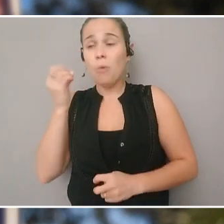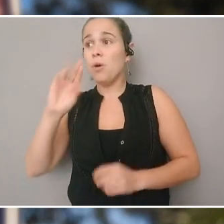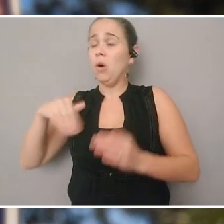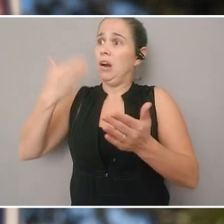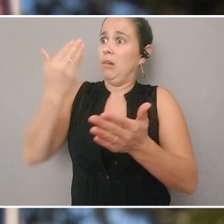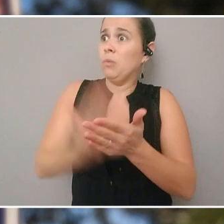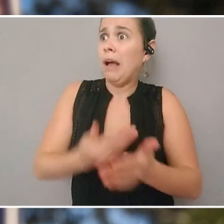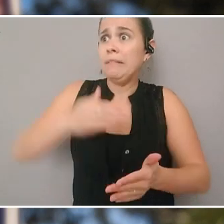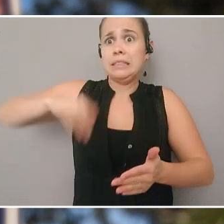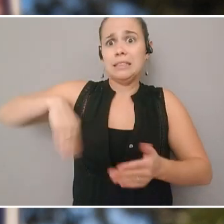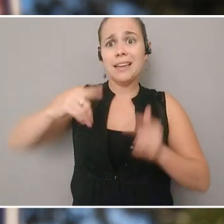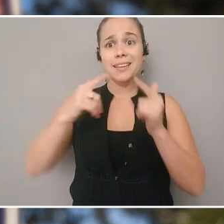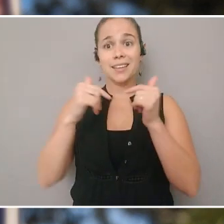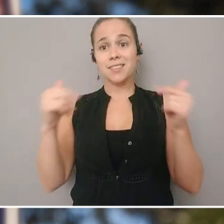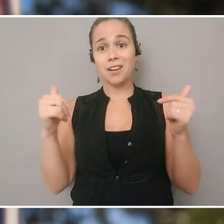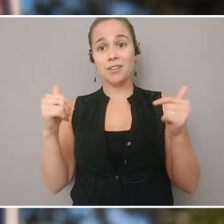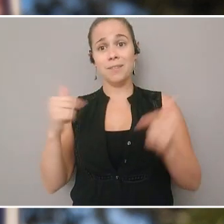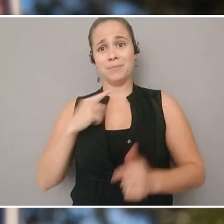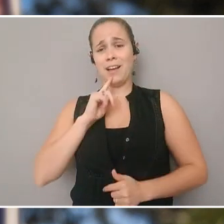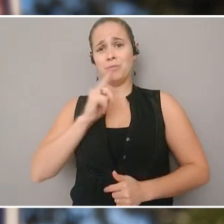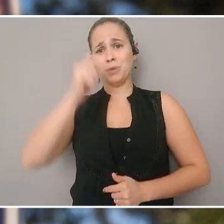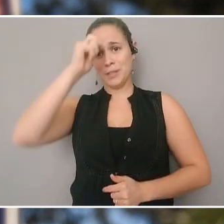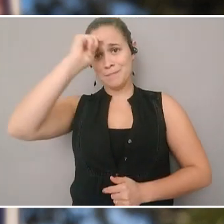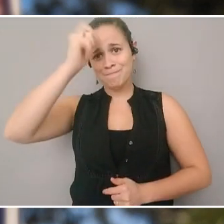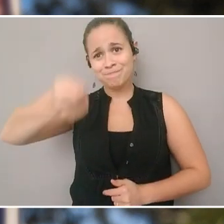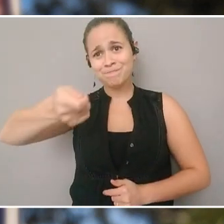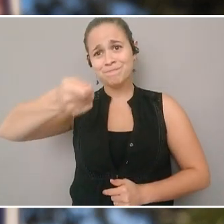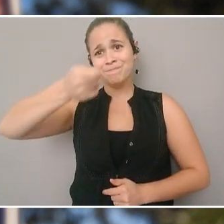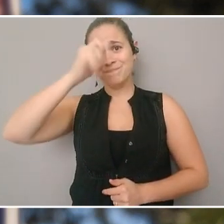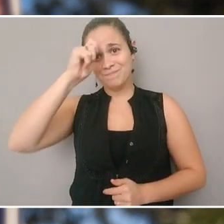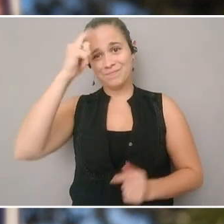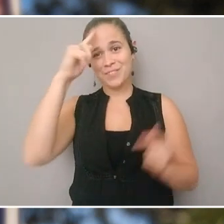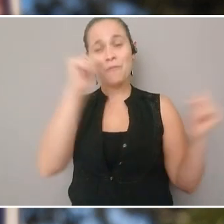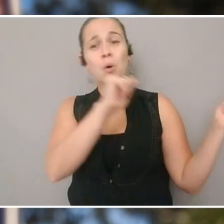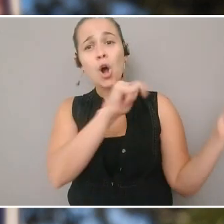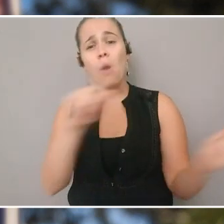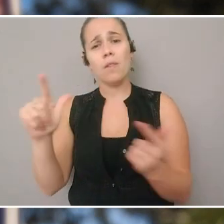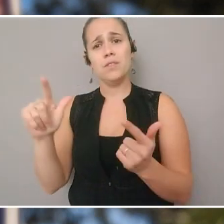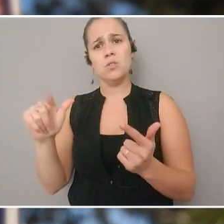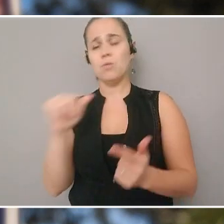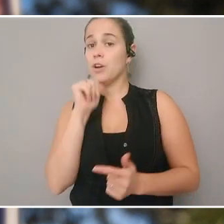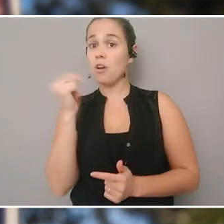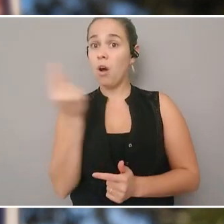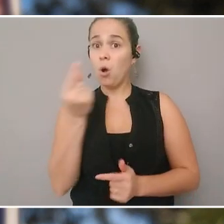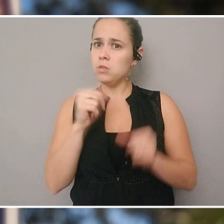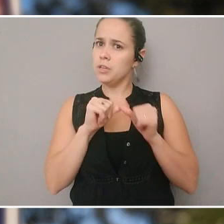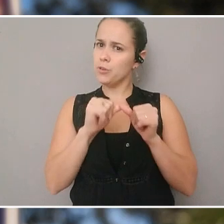Les doy mi respeto a todos, no solo